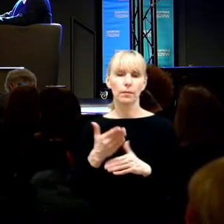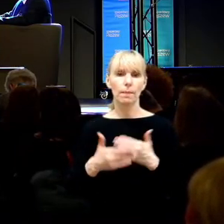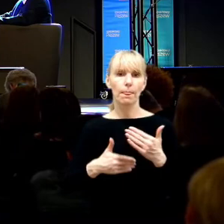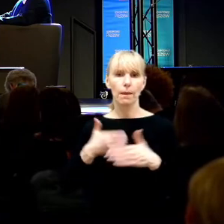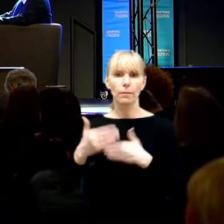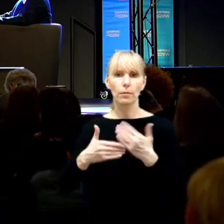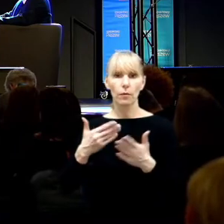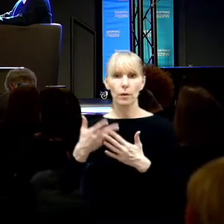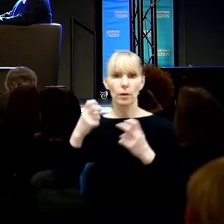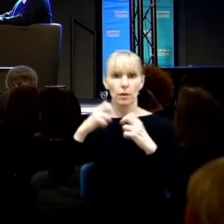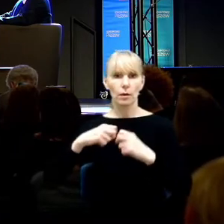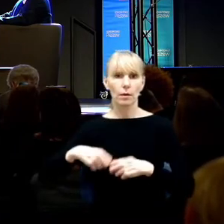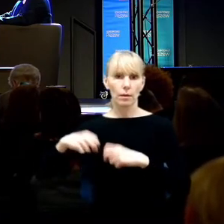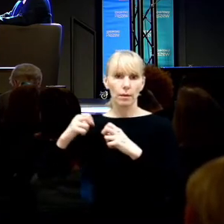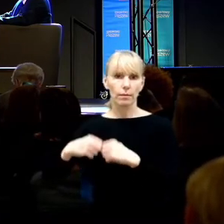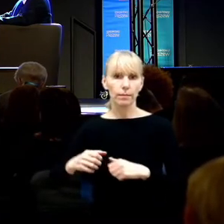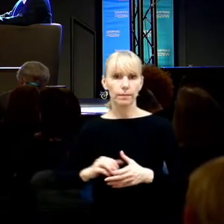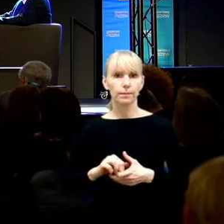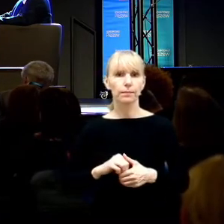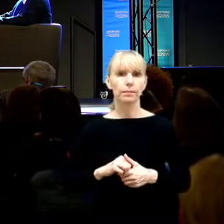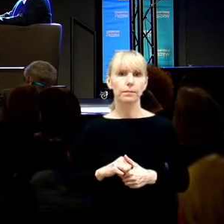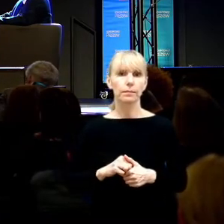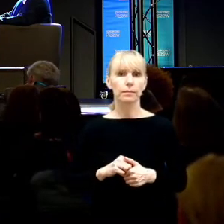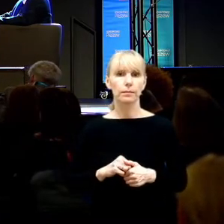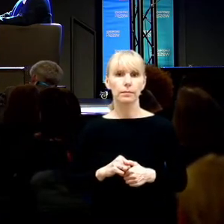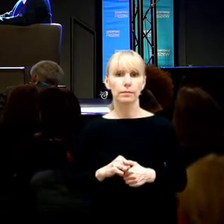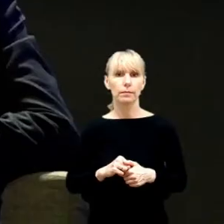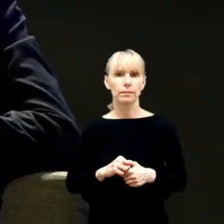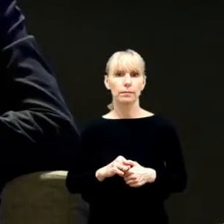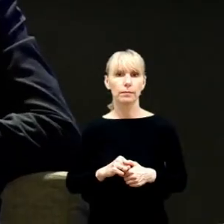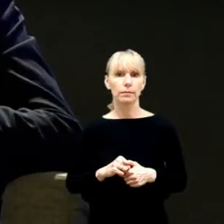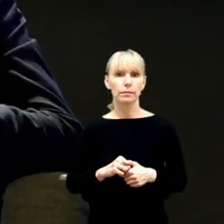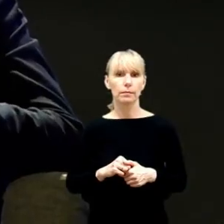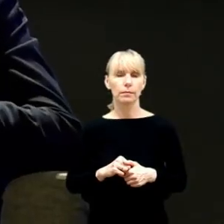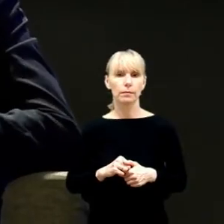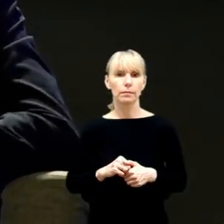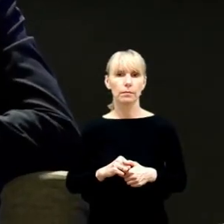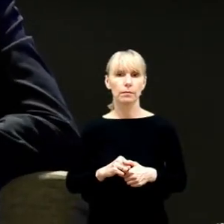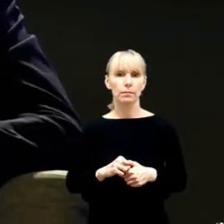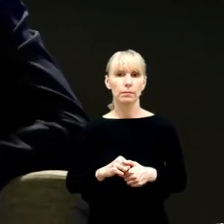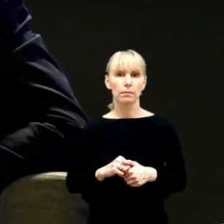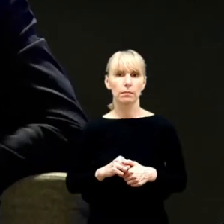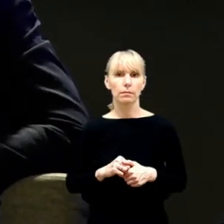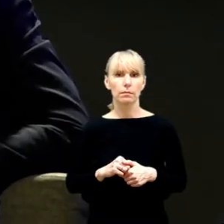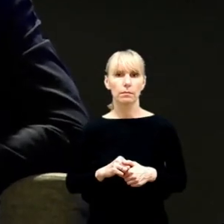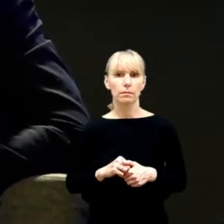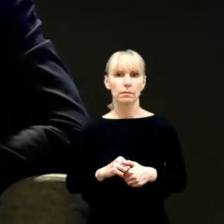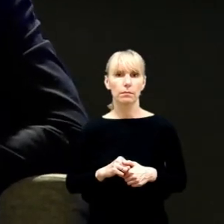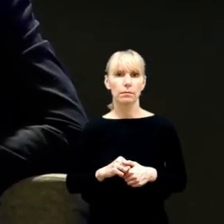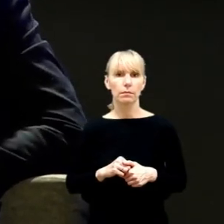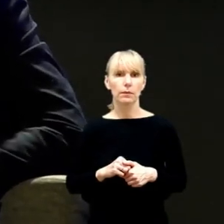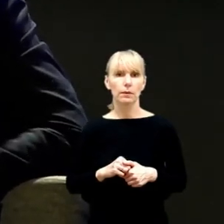I to są pustostany. A alternatywnie, obok jest jeszcze druga możliwość finansowania